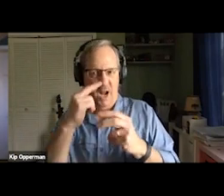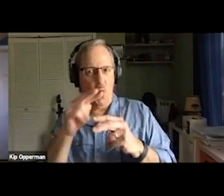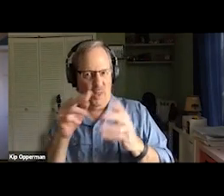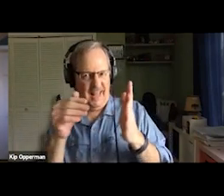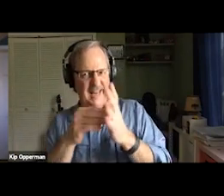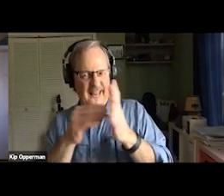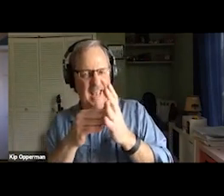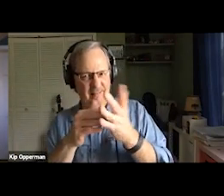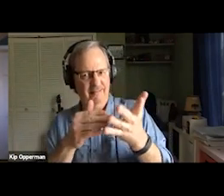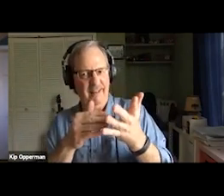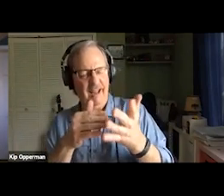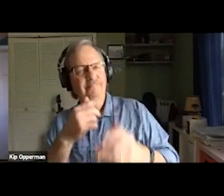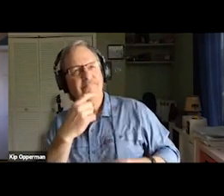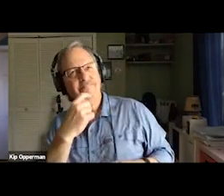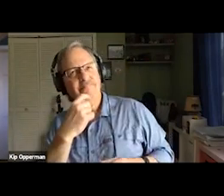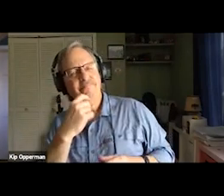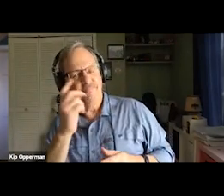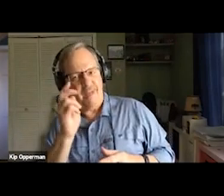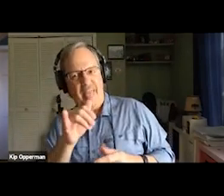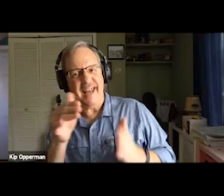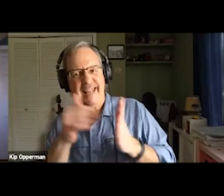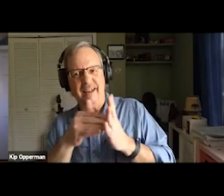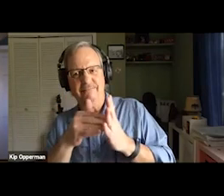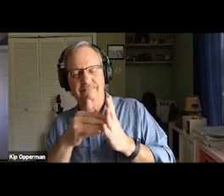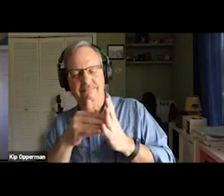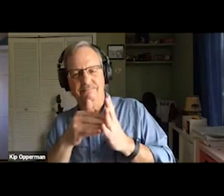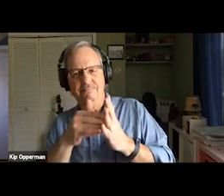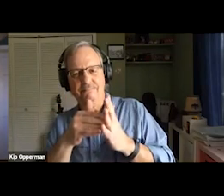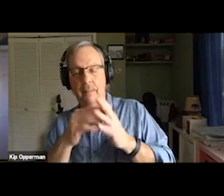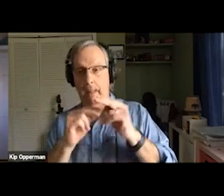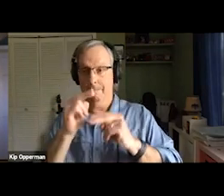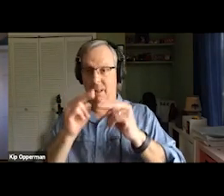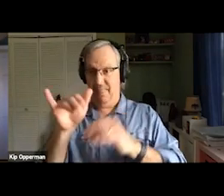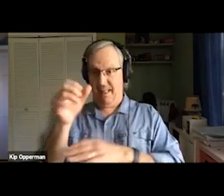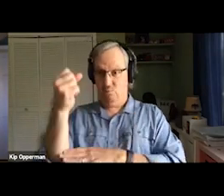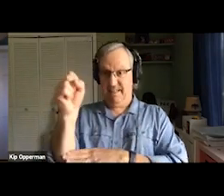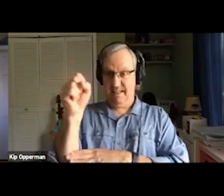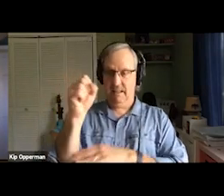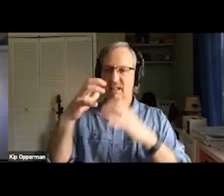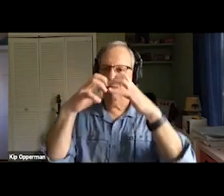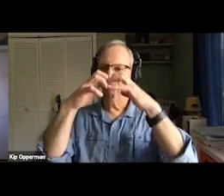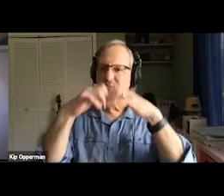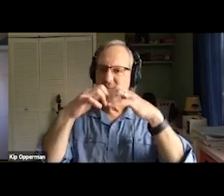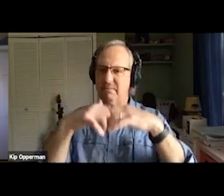sobre esa información, nuevamente. Creo que construir esa resiliencia se divide en estos cuatro componentes.